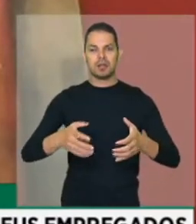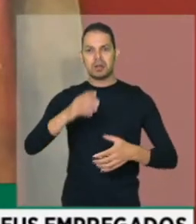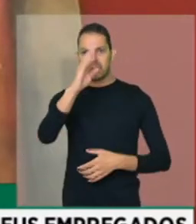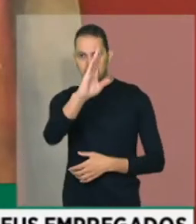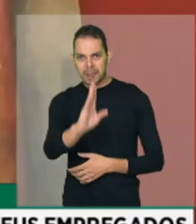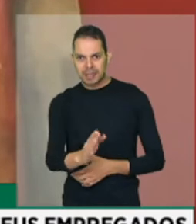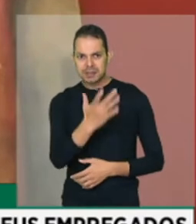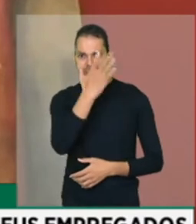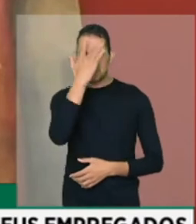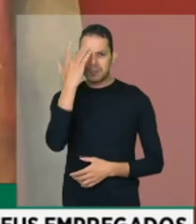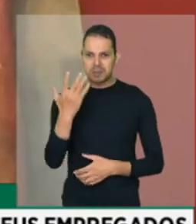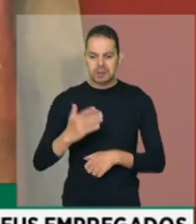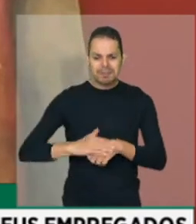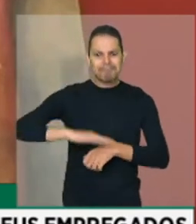OUVI COM ATENÇÃO O LÍDER DA MAR MAIORIA. O BRASIL NÃO